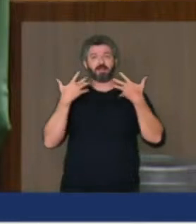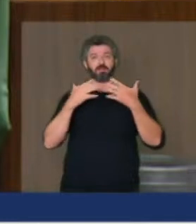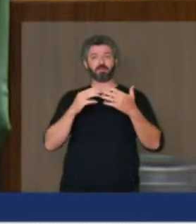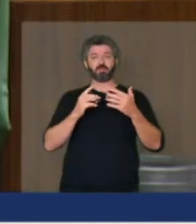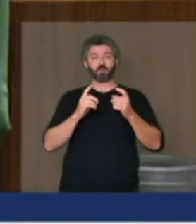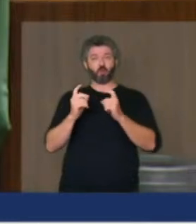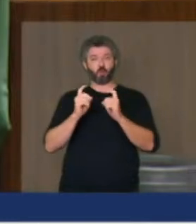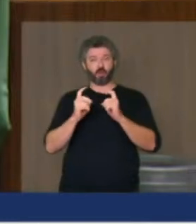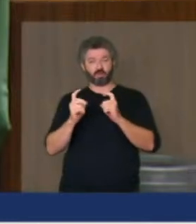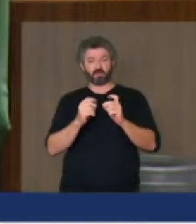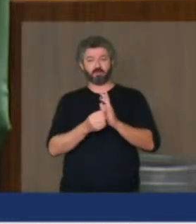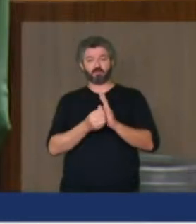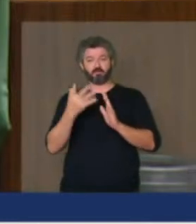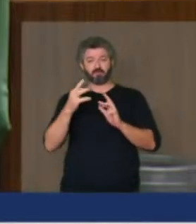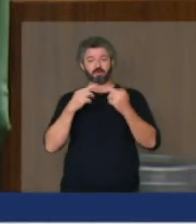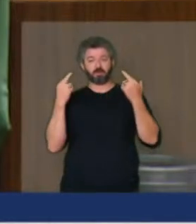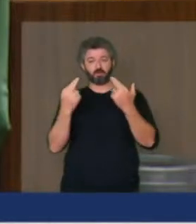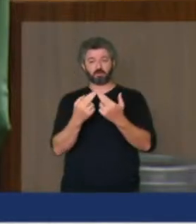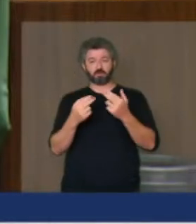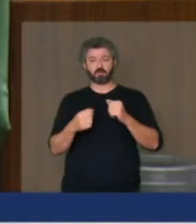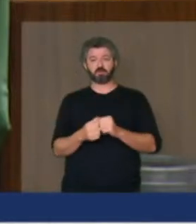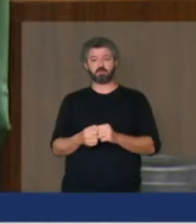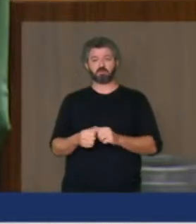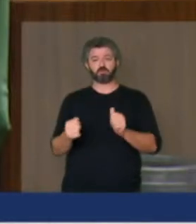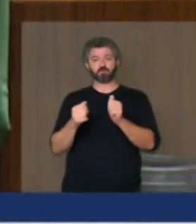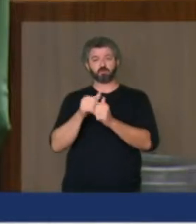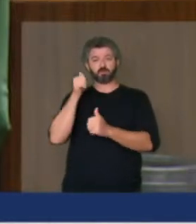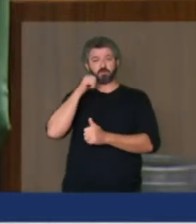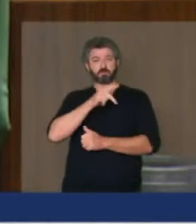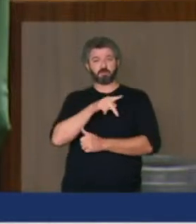A PRESIDENTA DILMA PARA QUE O GOVERNO INCORPORASSE E PERMITISSE A VOTAÇÃO AQUI PORQUE A BASE DO GOVERNO ERA A